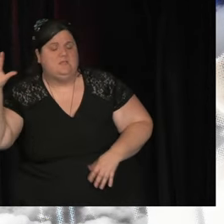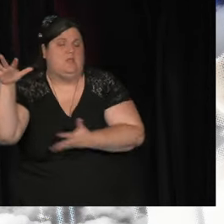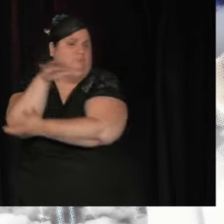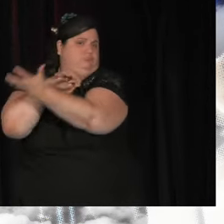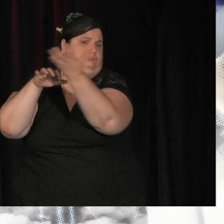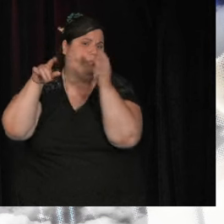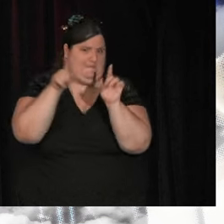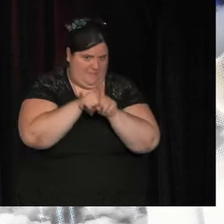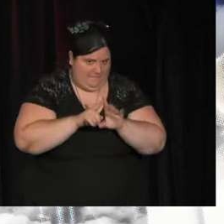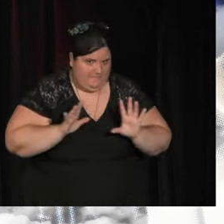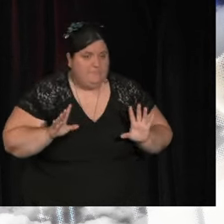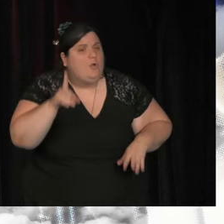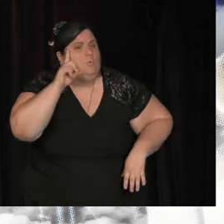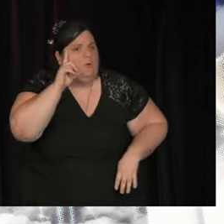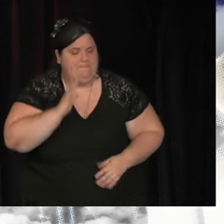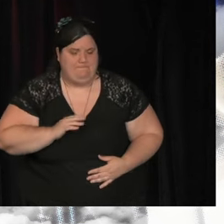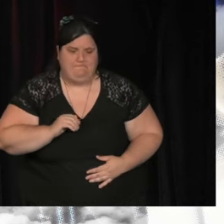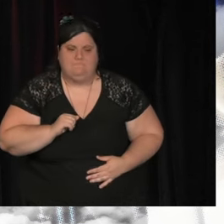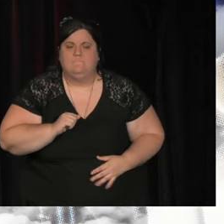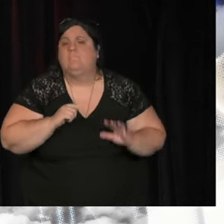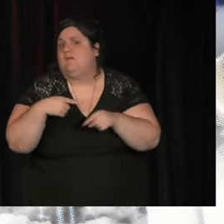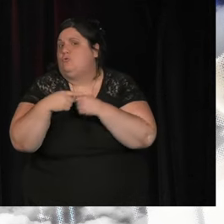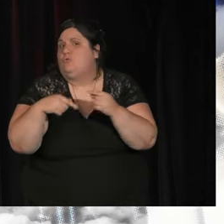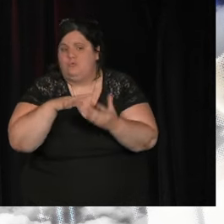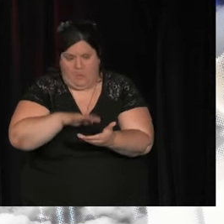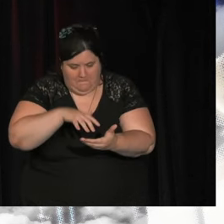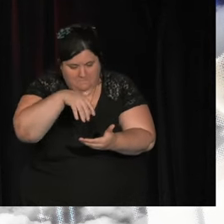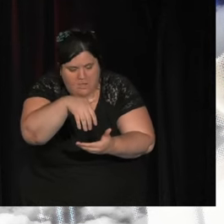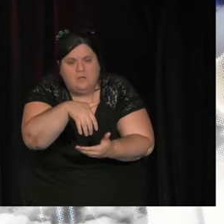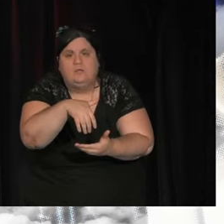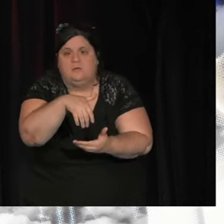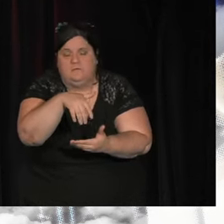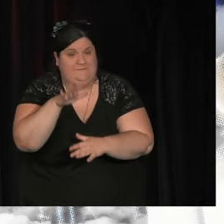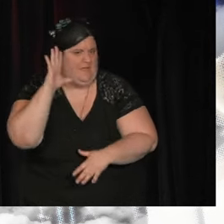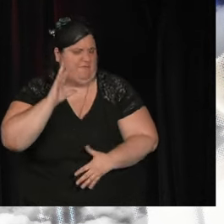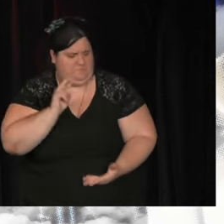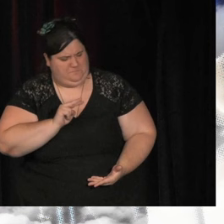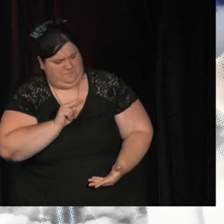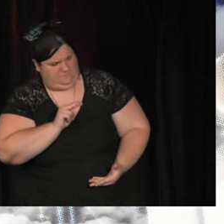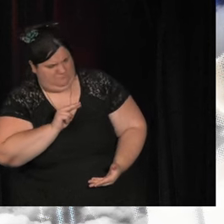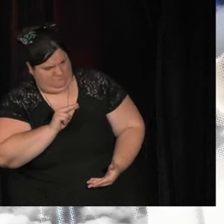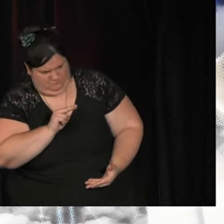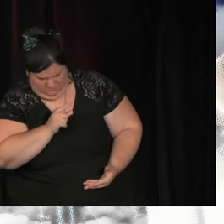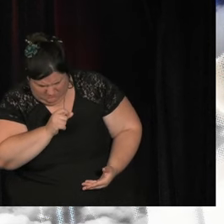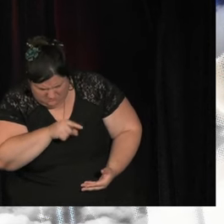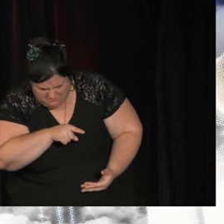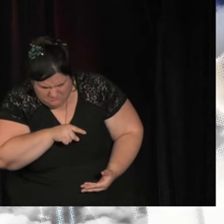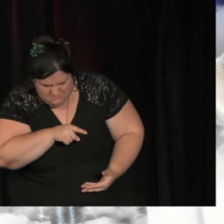ils se sont rendu compte que les loot boxes telles qu'elles existaient à l'époque, ils se posaient la question de savoir si c'était du jeu d'argent